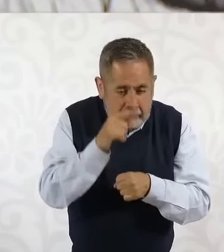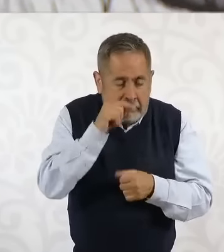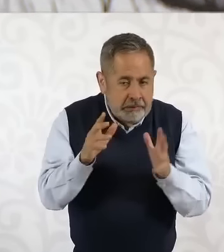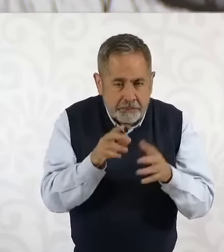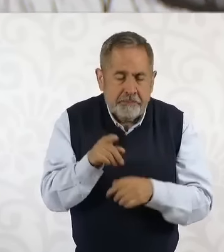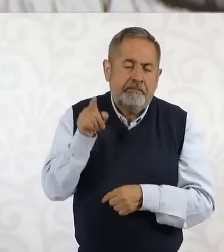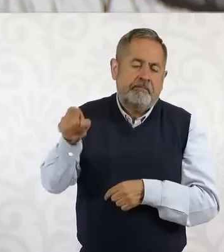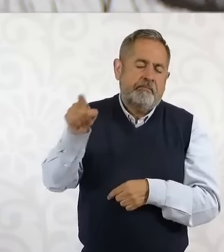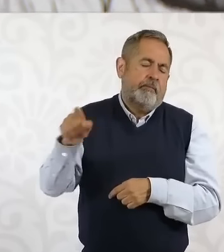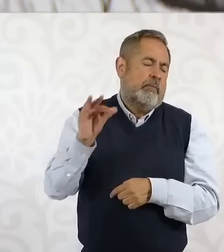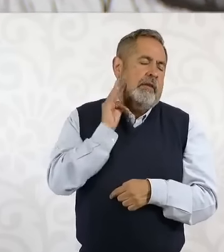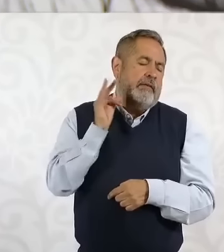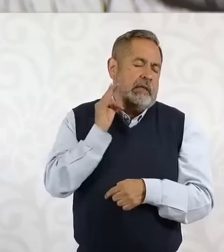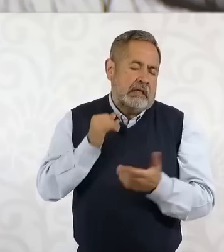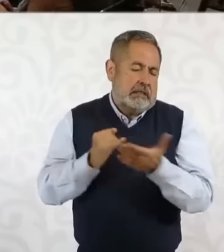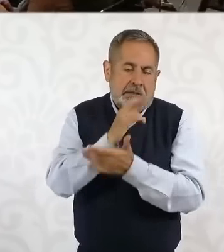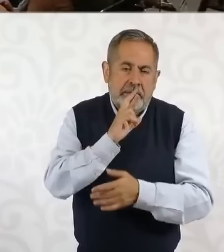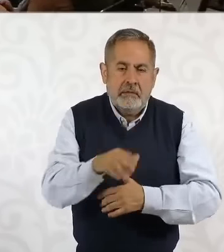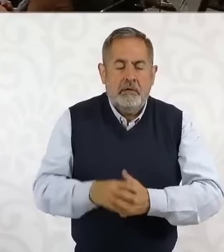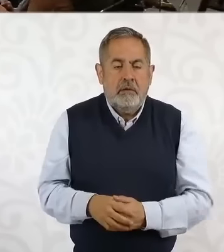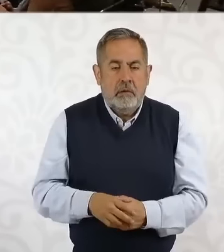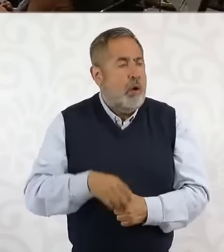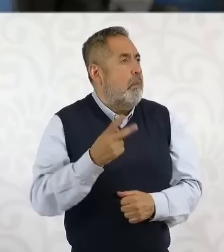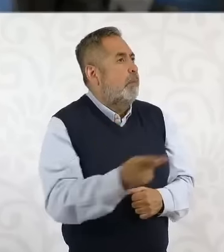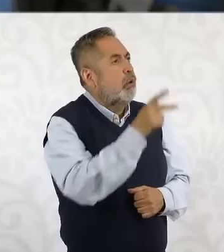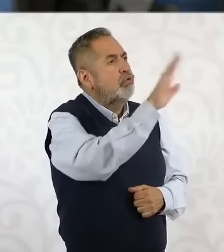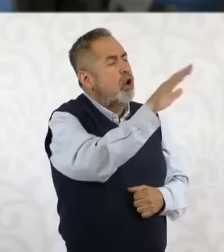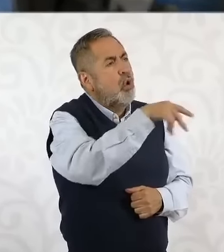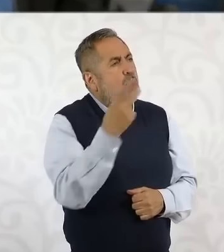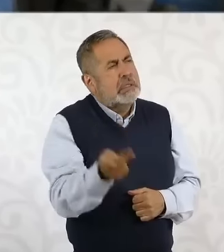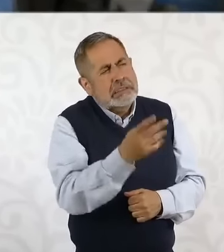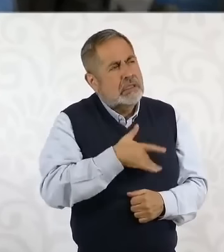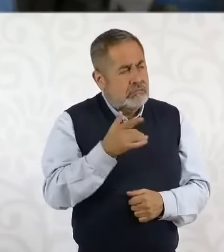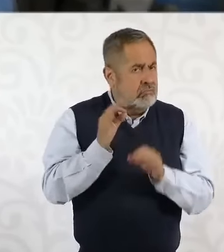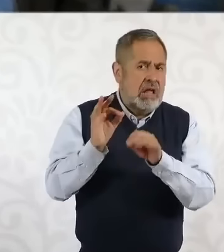es la fiscalía. Pero usted se siente satisfecha con el trabajo de la fiscalía en el period Manero